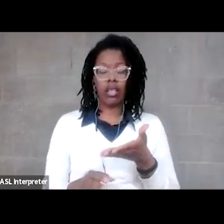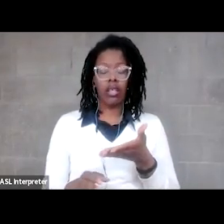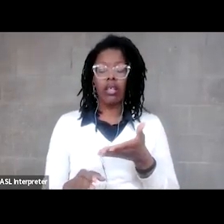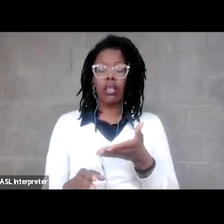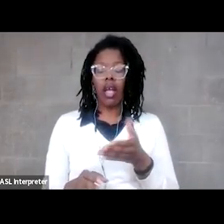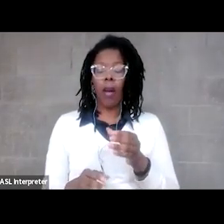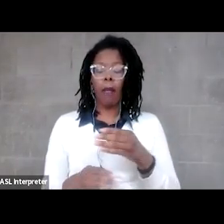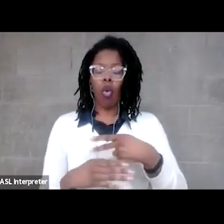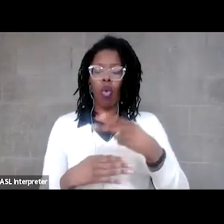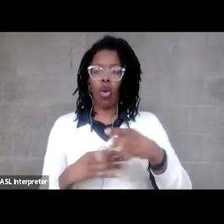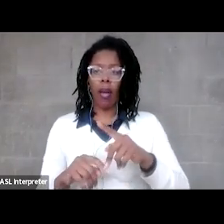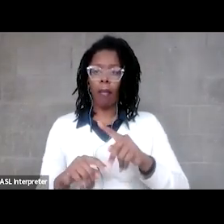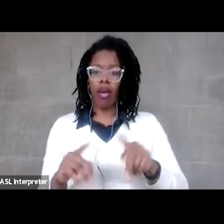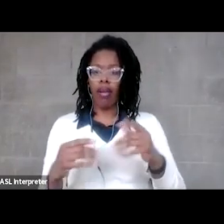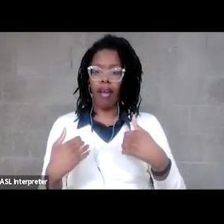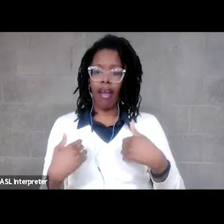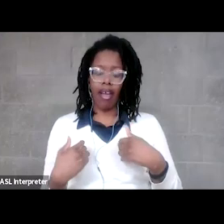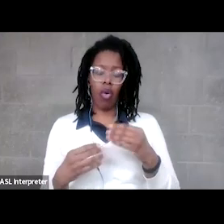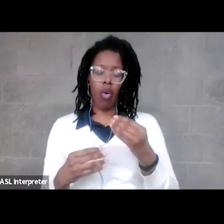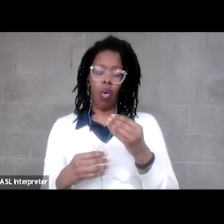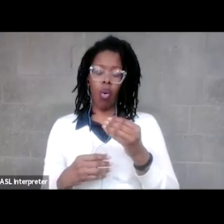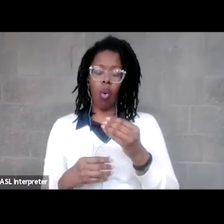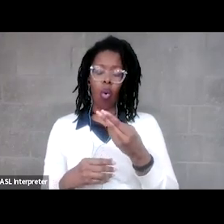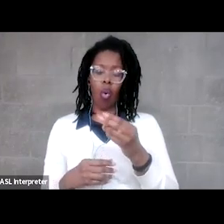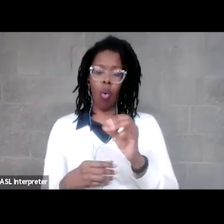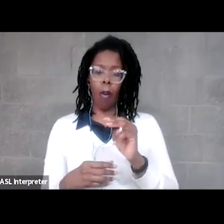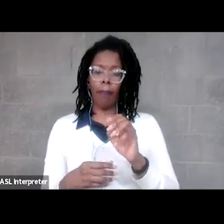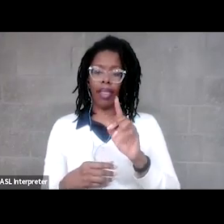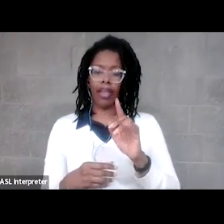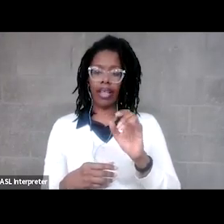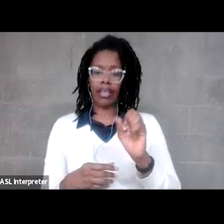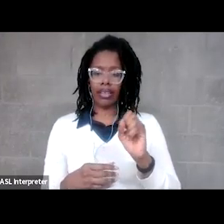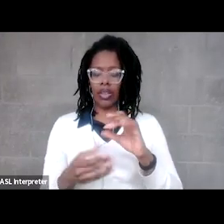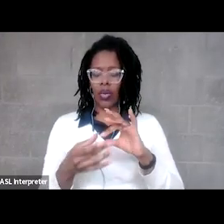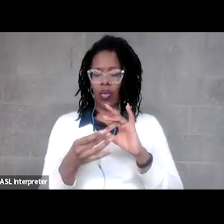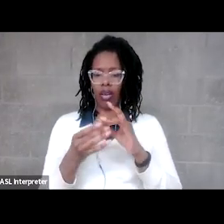tiene un enlace o coordinador de personas sin hogar, y es el objetivo de esa persona designada